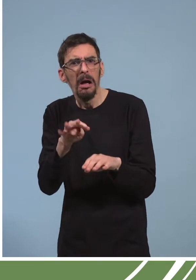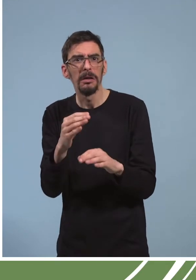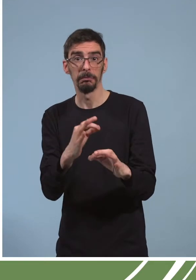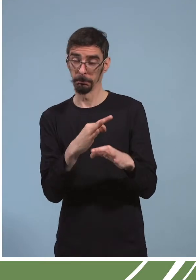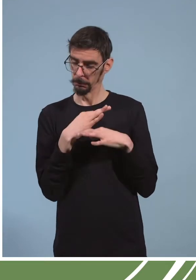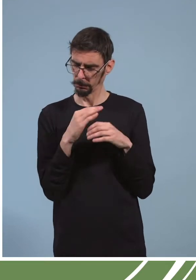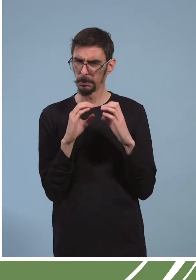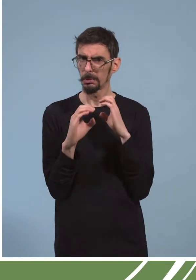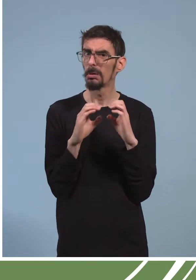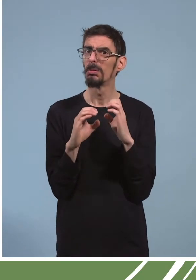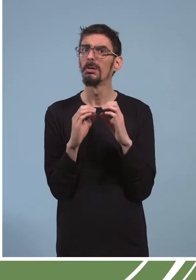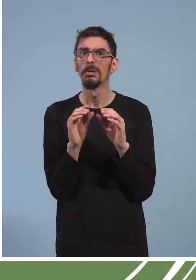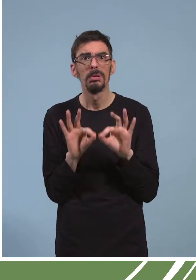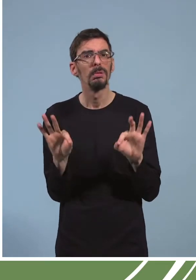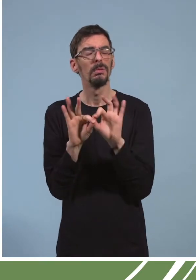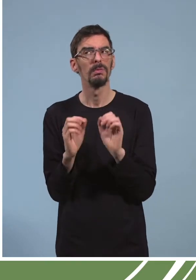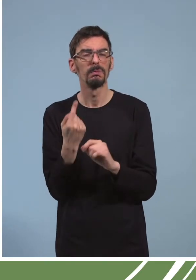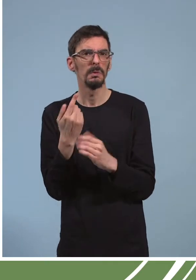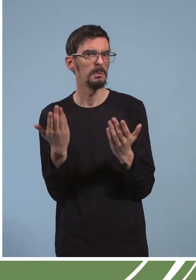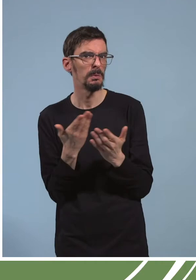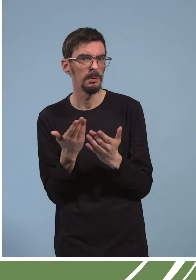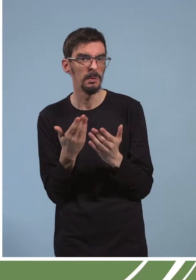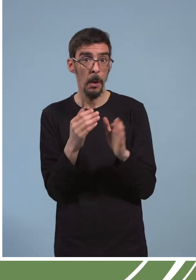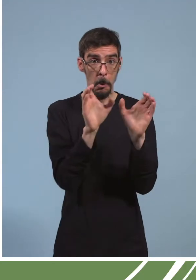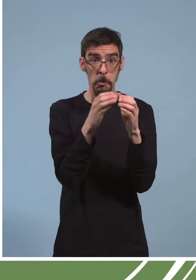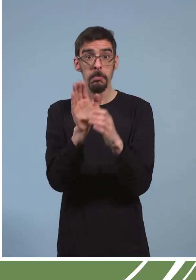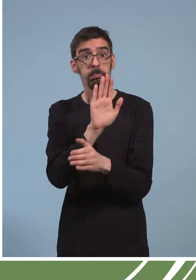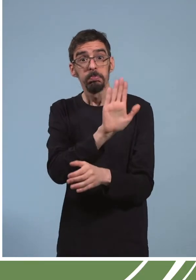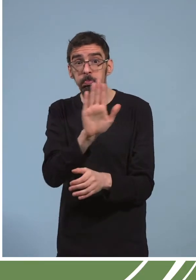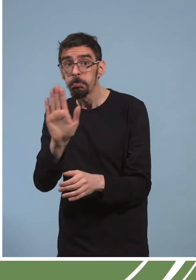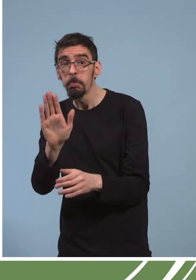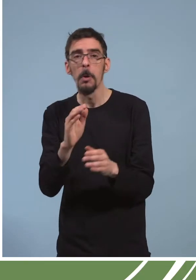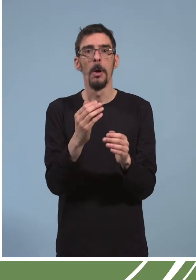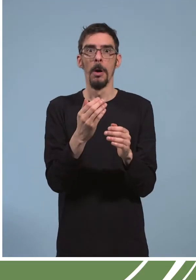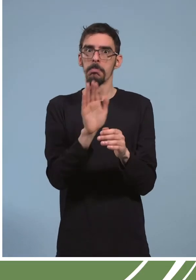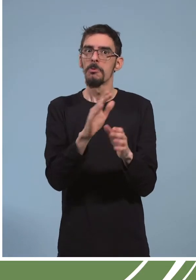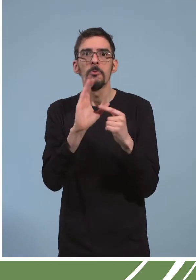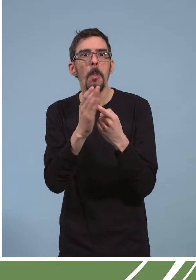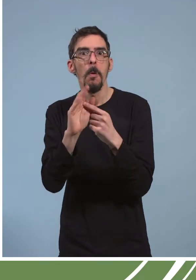Du kannst Fragen stellen wie: Was ist mir bei Kommunikation wichtig? Was sollte ich in einem interkulturellen Rahmen beachten?